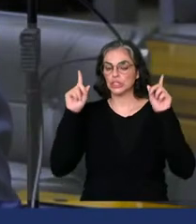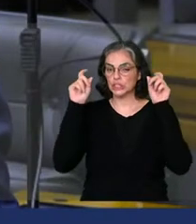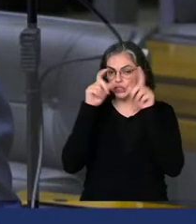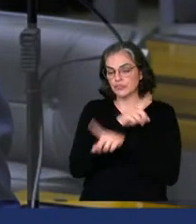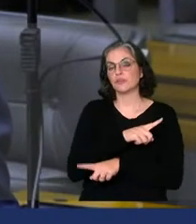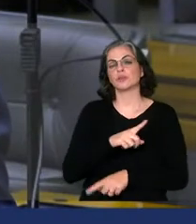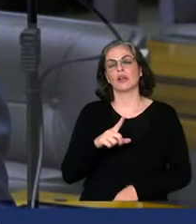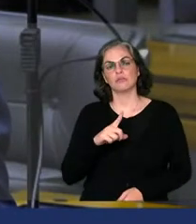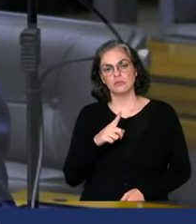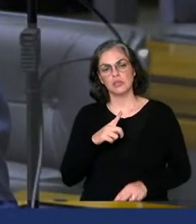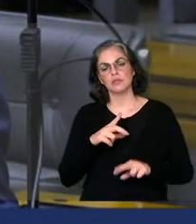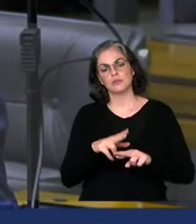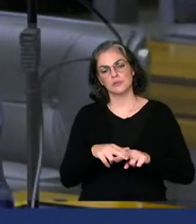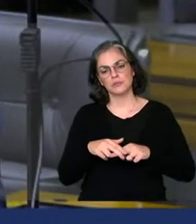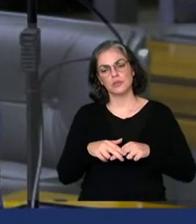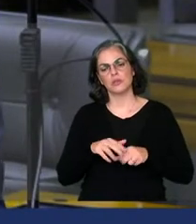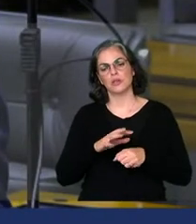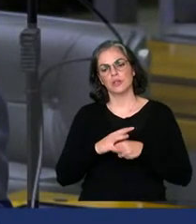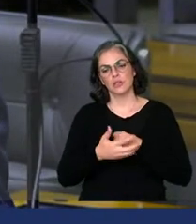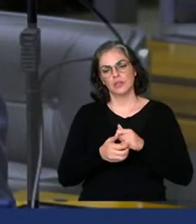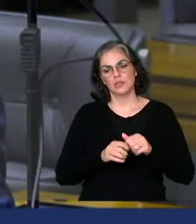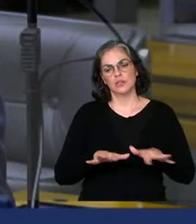SETOR QUE PASSA POR GRANDE DIFICULDADE EM DECORRÊNCIA DA PANDEMIA EM NOSSO PAÍS. E E